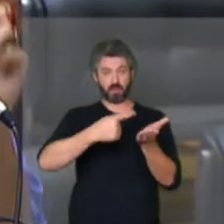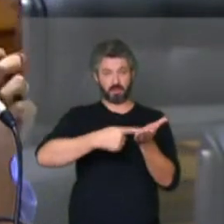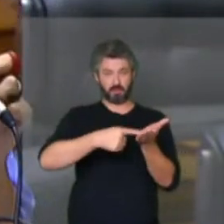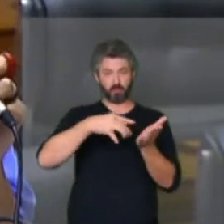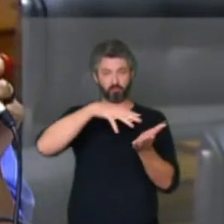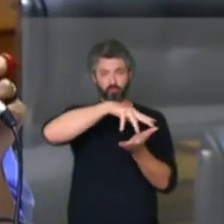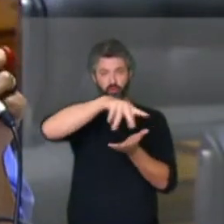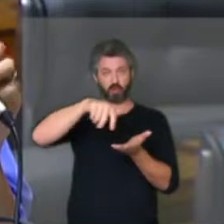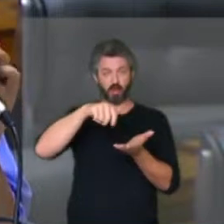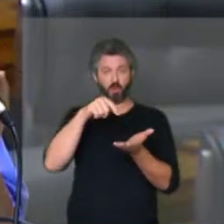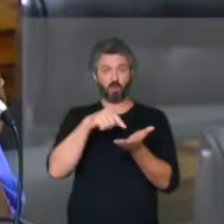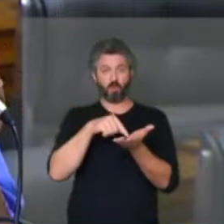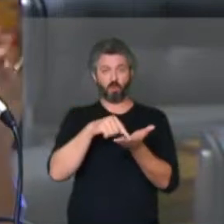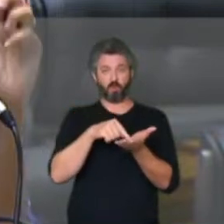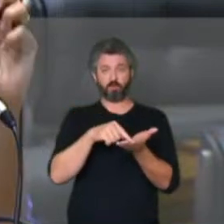OS PAÍSES QUE ADERIRAM A ESSA CONVENÇÃO, TODOS ELES O